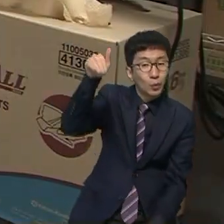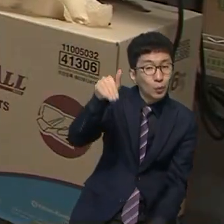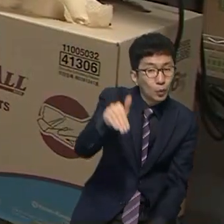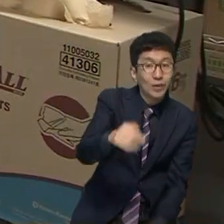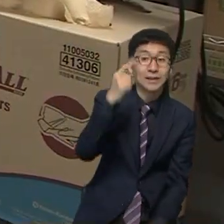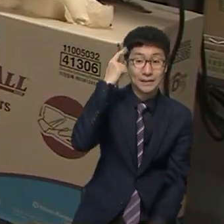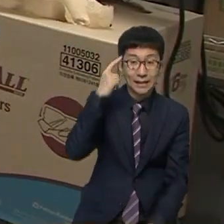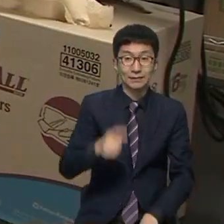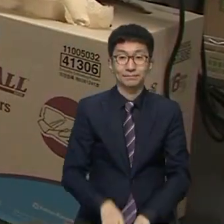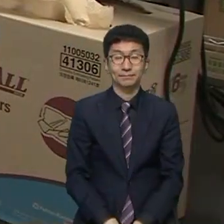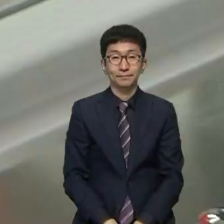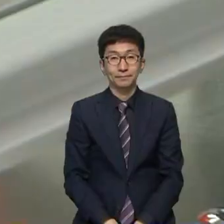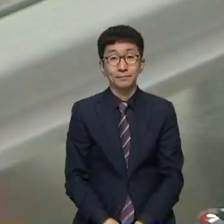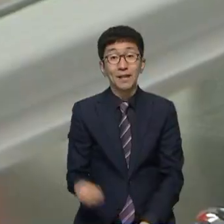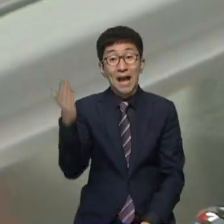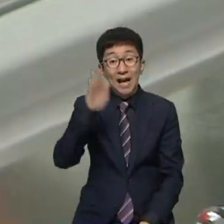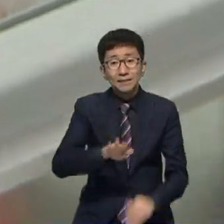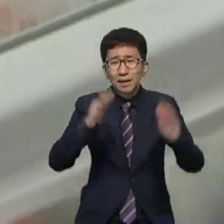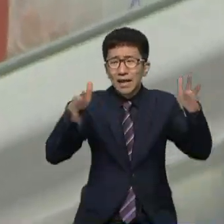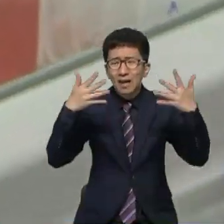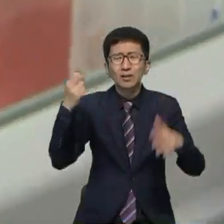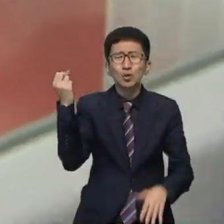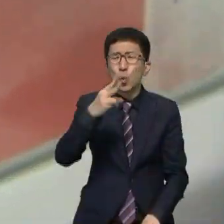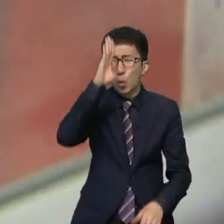다만 가을쯤 다시 유행이 찾아올 걸로 우려했습니다.